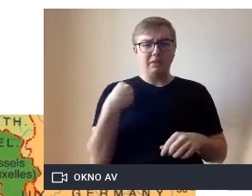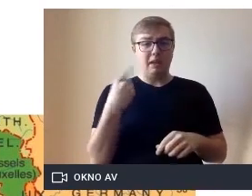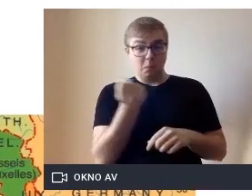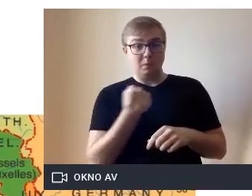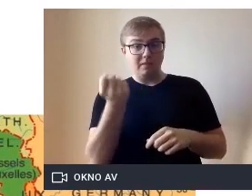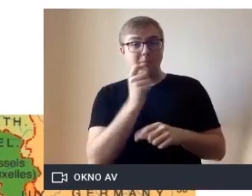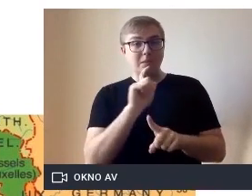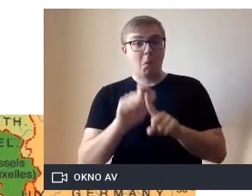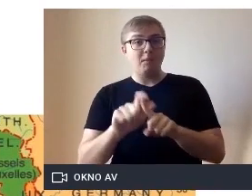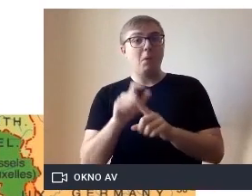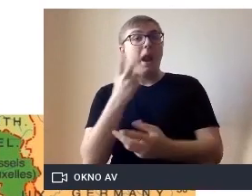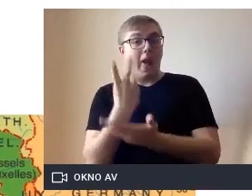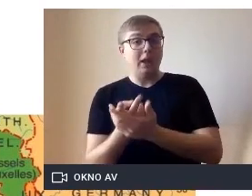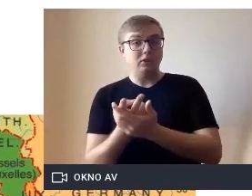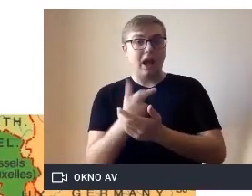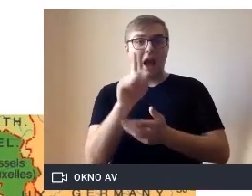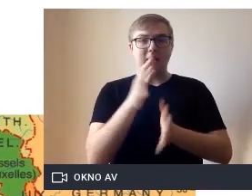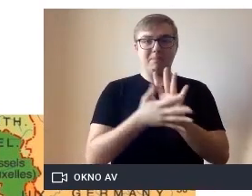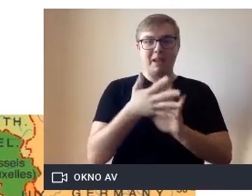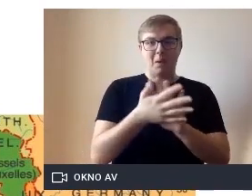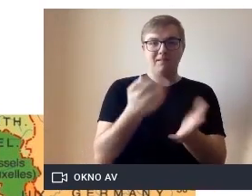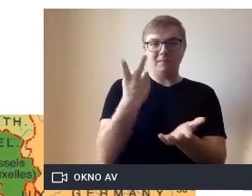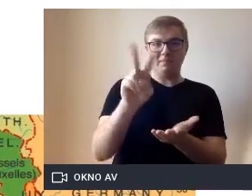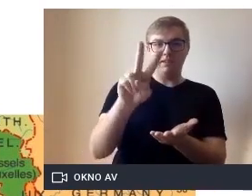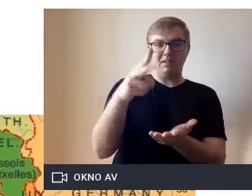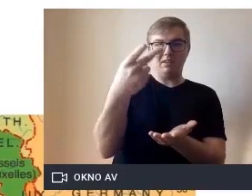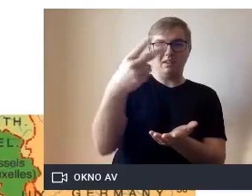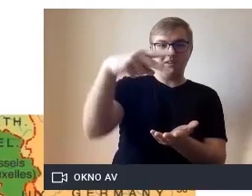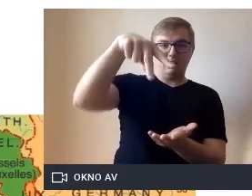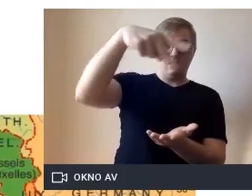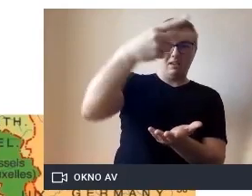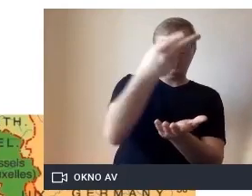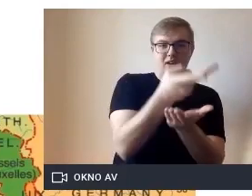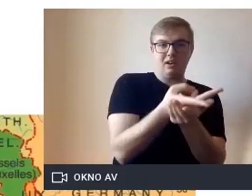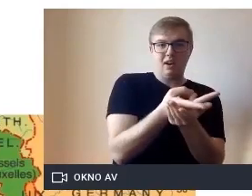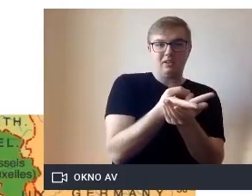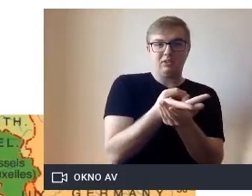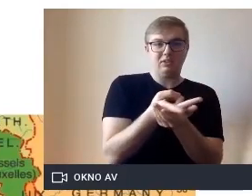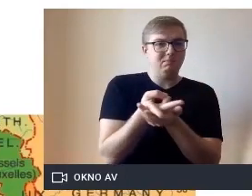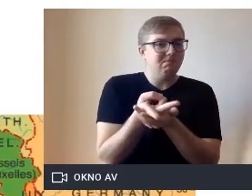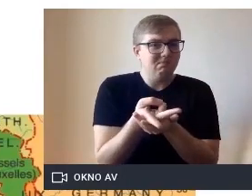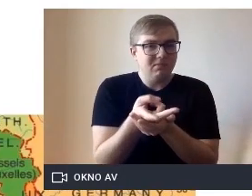W języku polskim tak się mówi, ale w PJM pokazuje się tak.